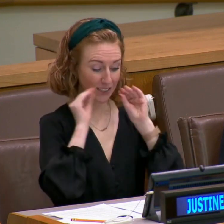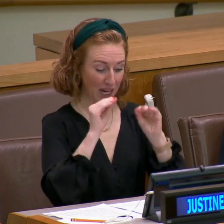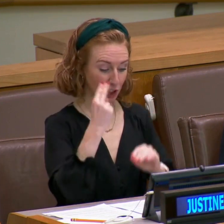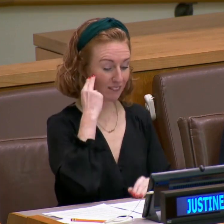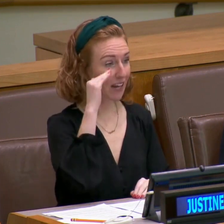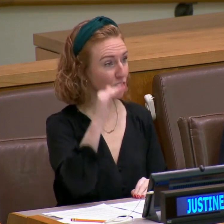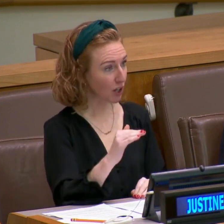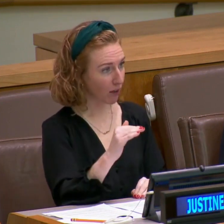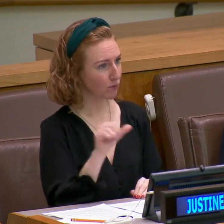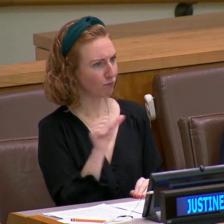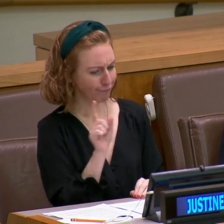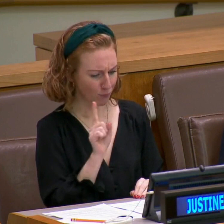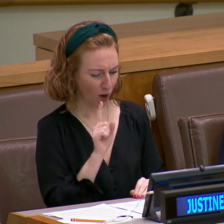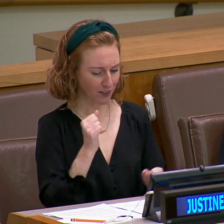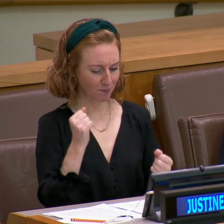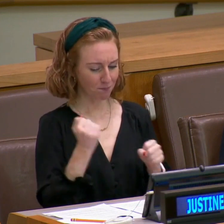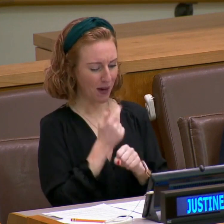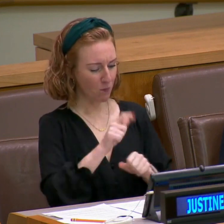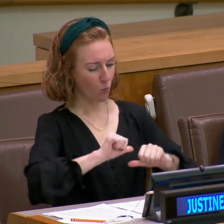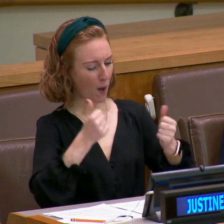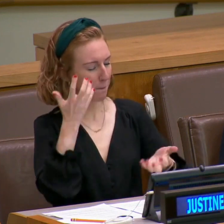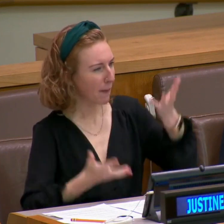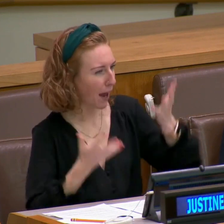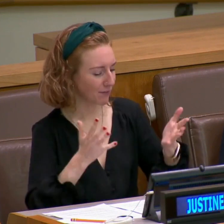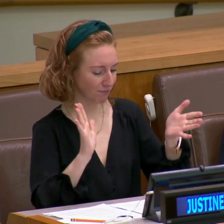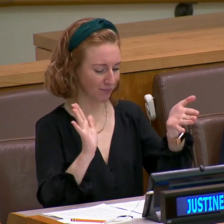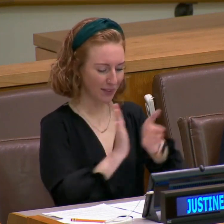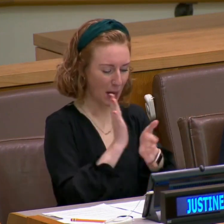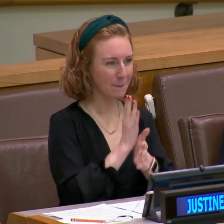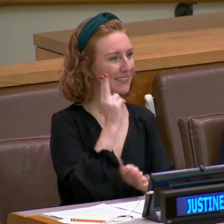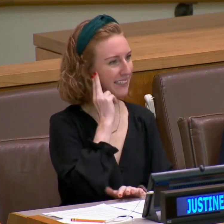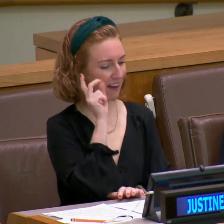la educación del niño sordo debe ser para convertir al niño en una persona sorda equilibrada y